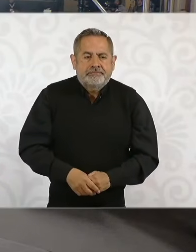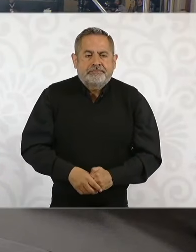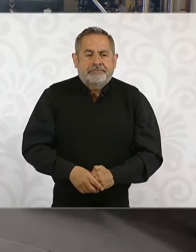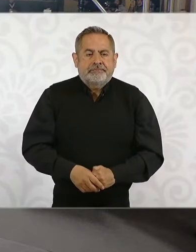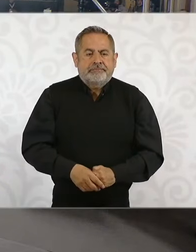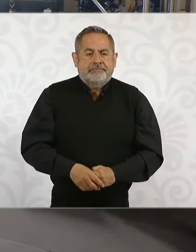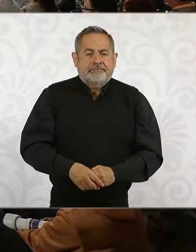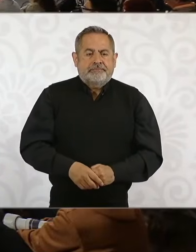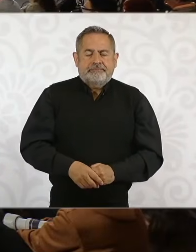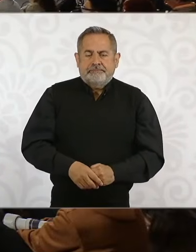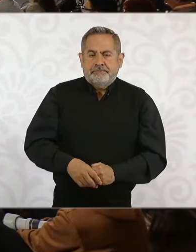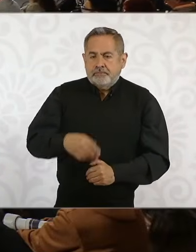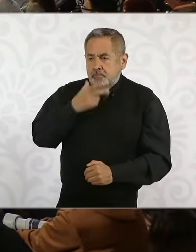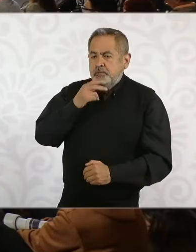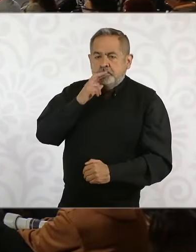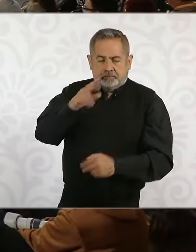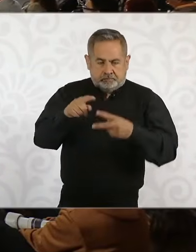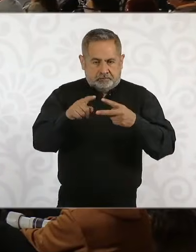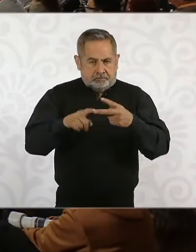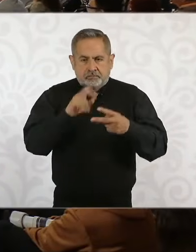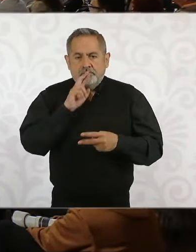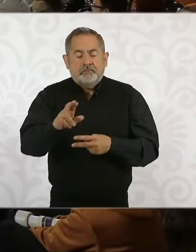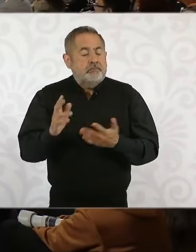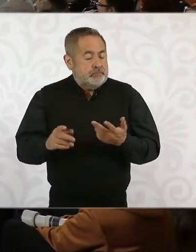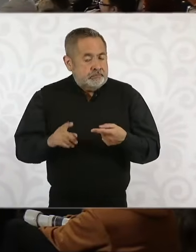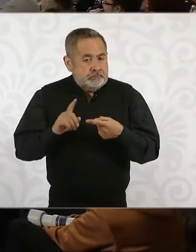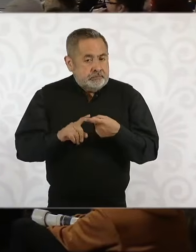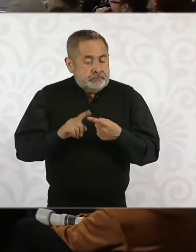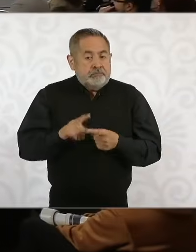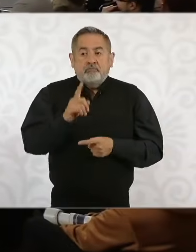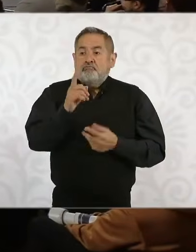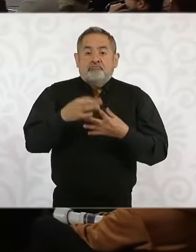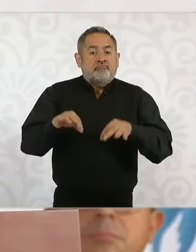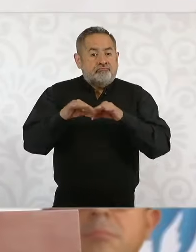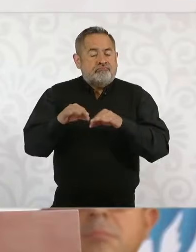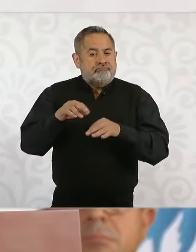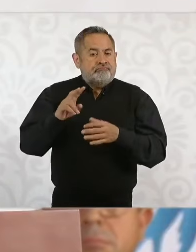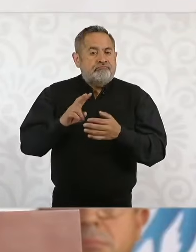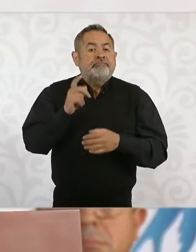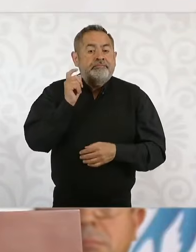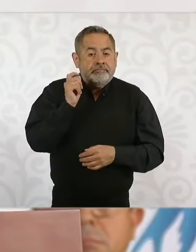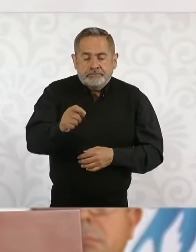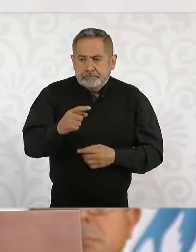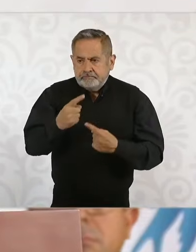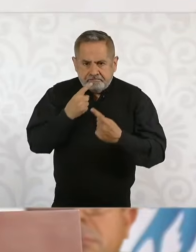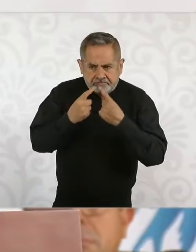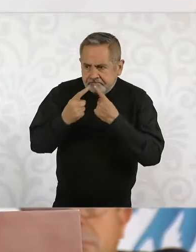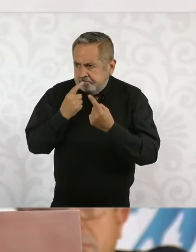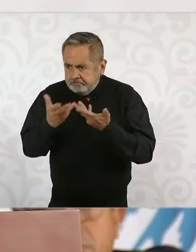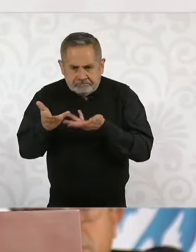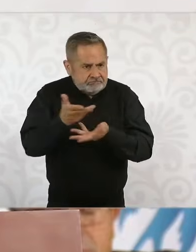Bueno, uniendo tus tus dos preguntas, eh un aspecto eh relevante es el diálogo. Eh y creo que